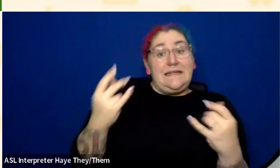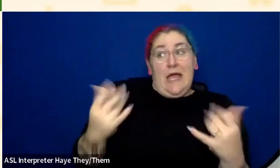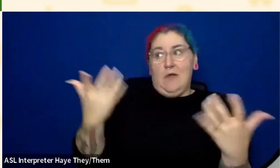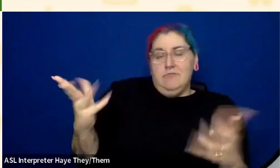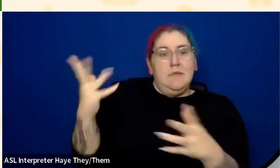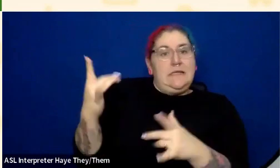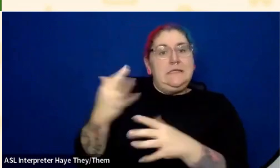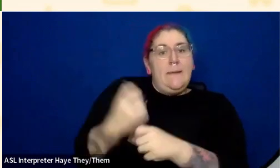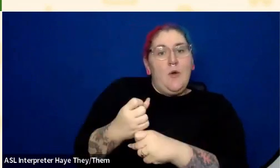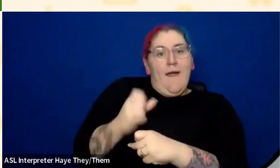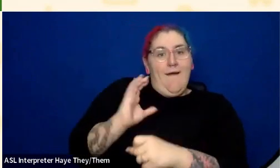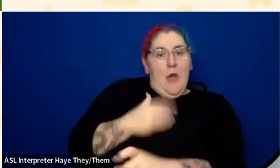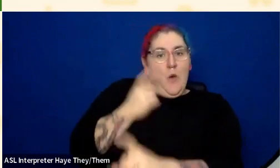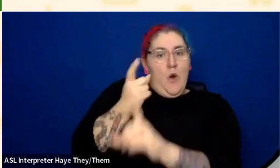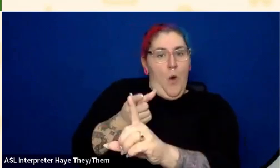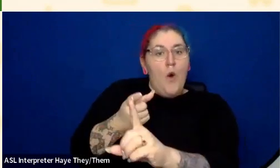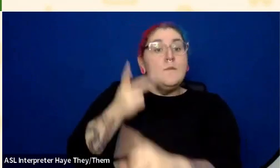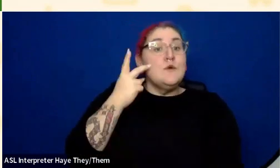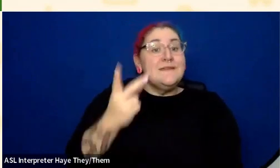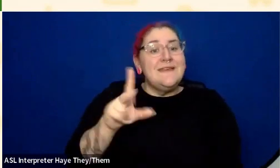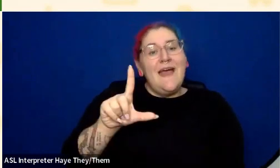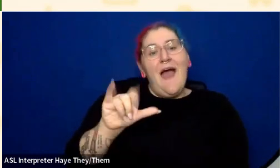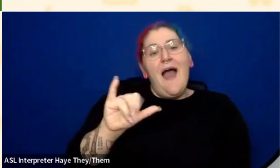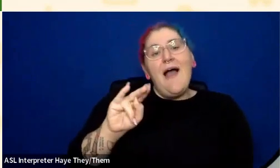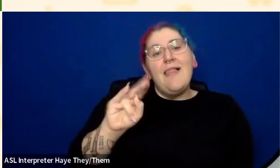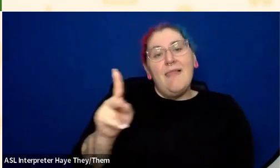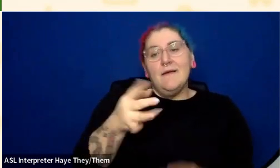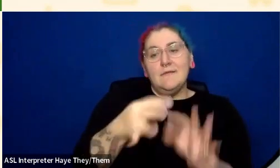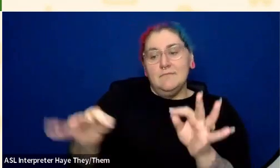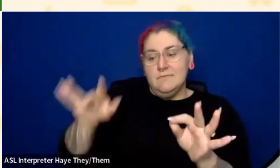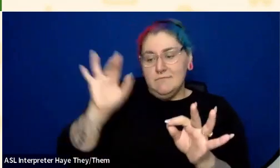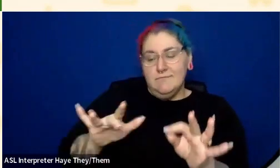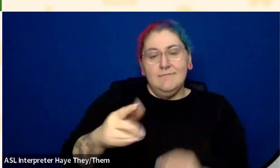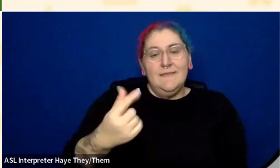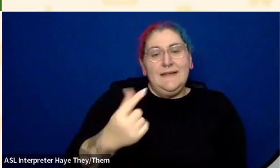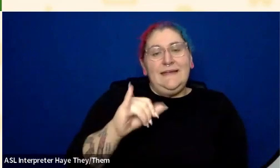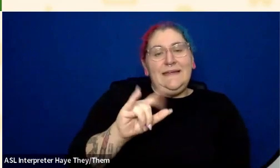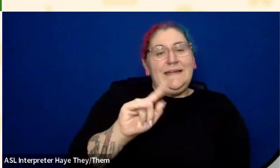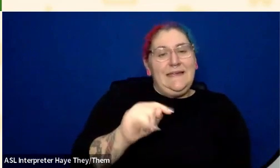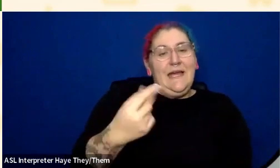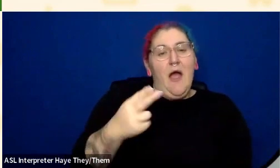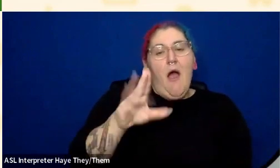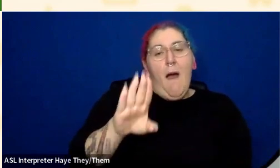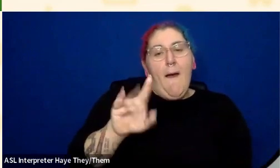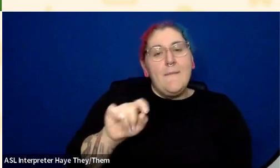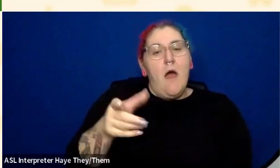Es github.com/queeredevperson/animation-toggle.